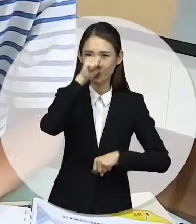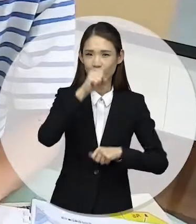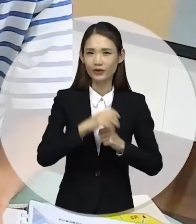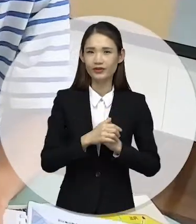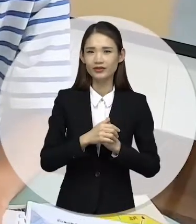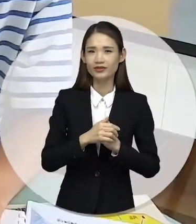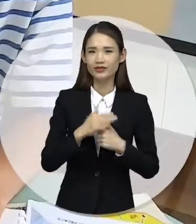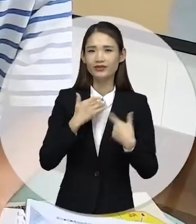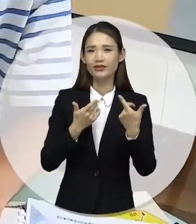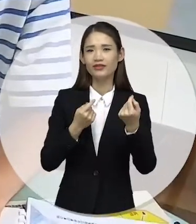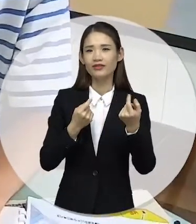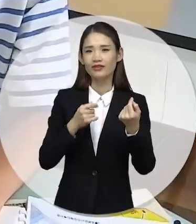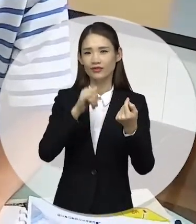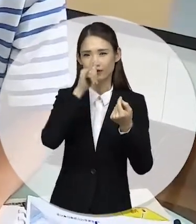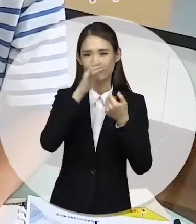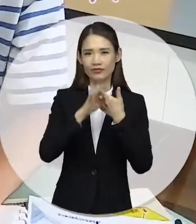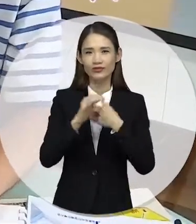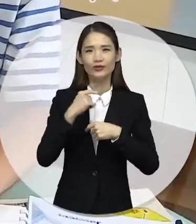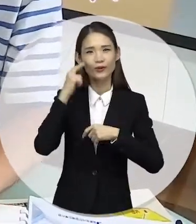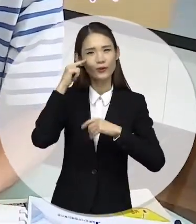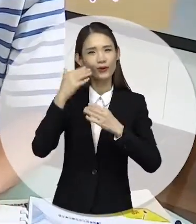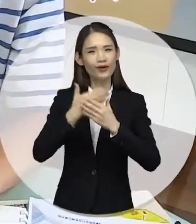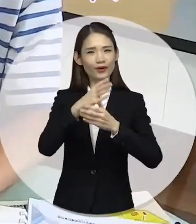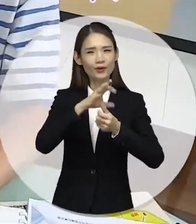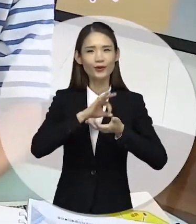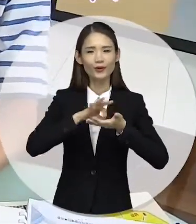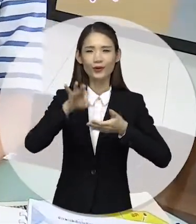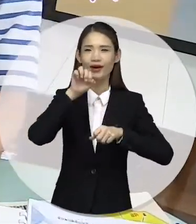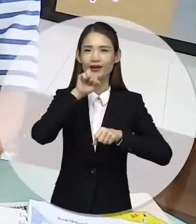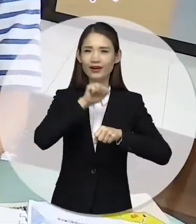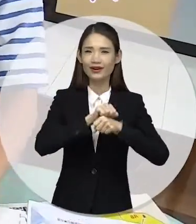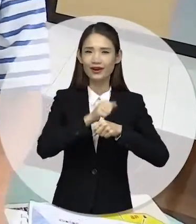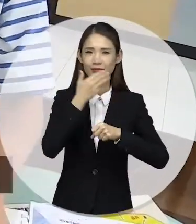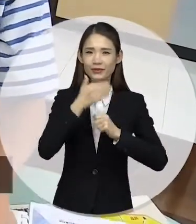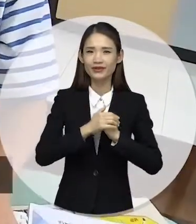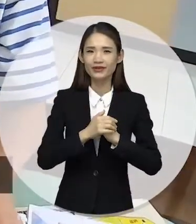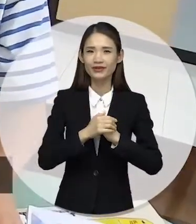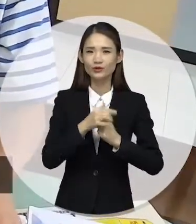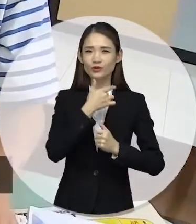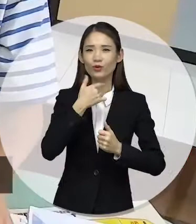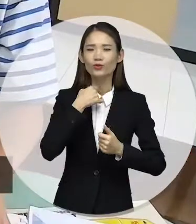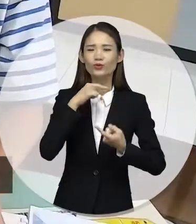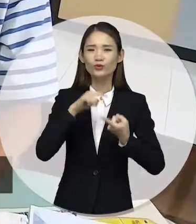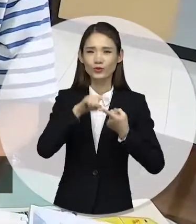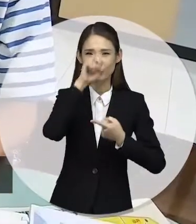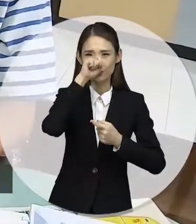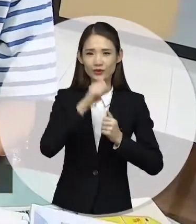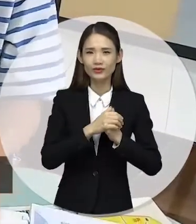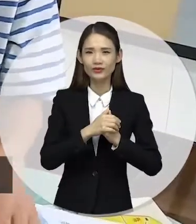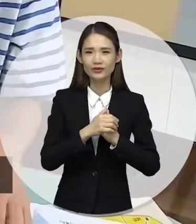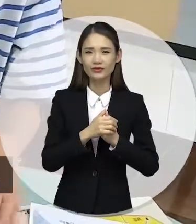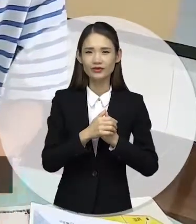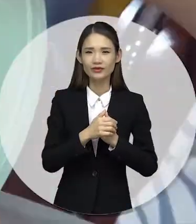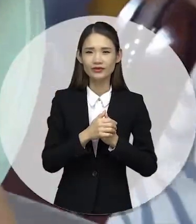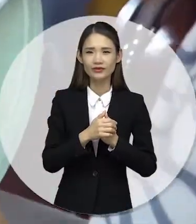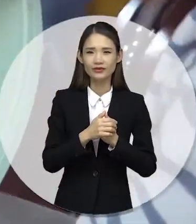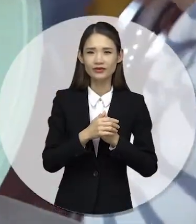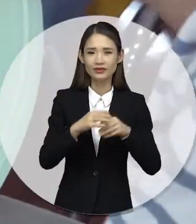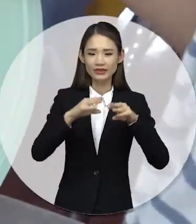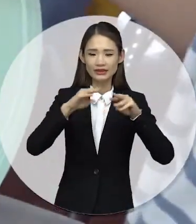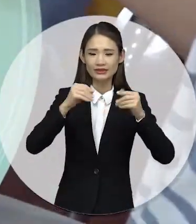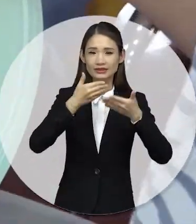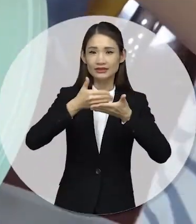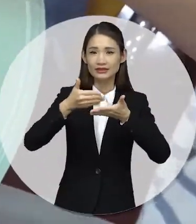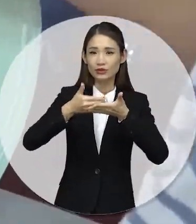김한솔 : 내가 이런 거 있었으면 나는 이거 완전히 잘 활용했을 텐데, 너무 좋다. 요새 이런 게 있다는 것 자체가 너무 좋고, 지도, 지도, 지도 어디 있어?